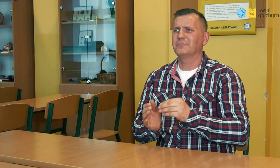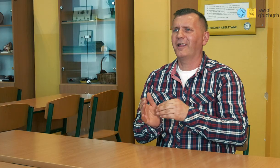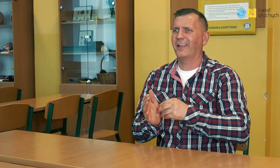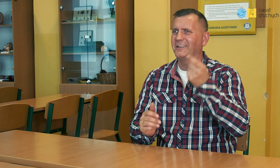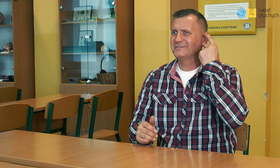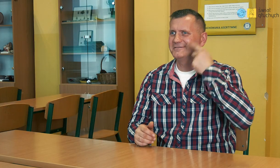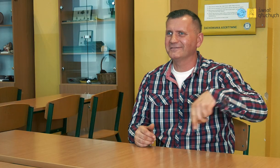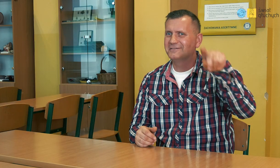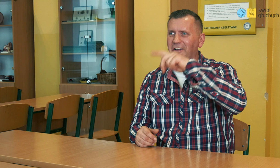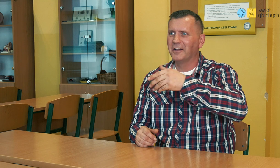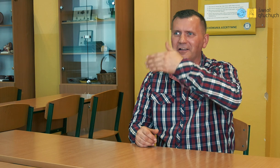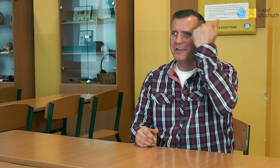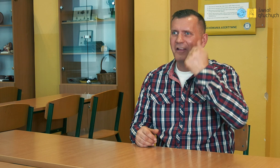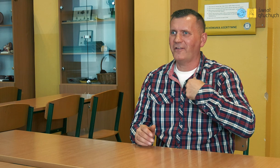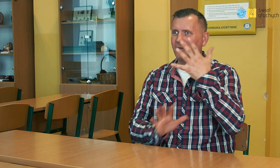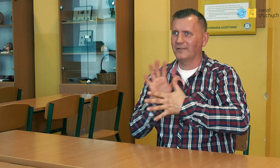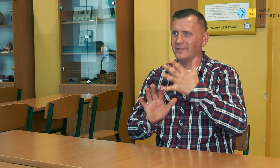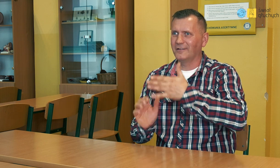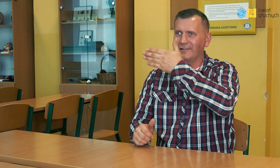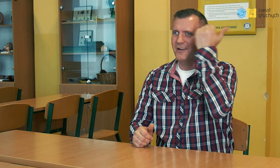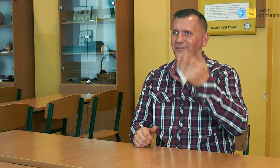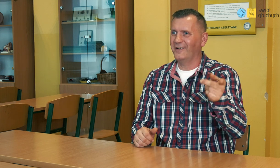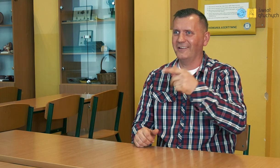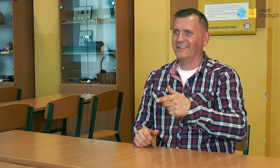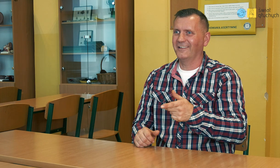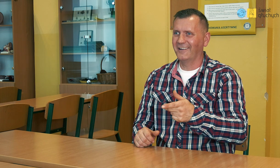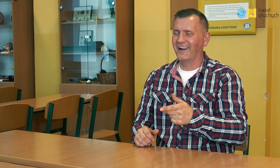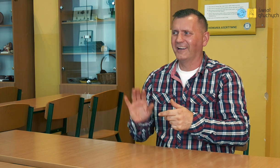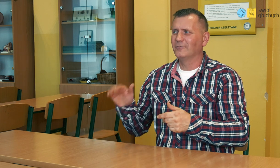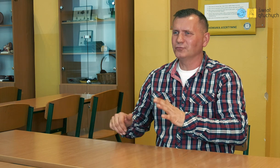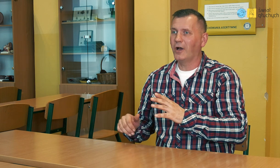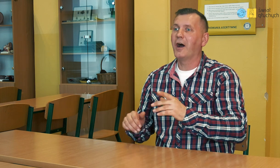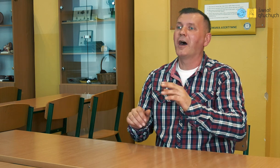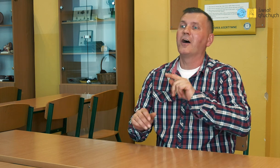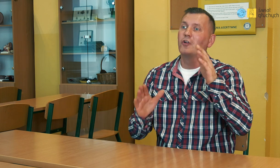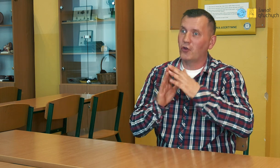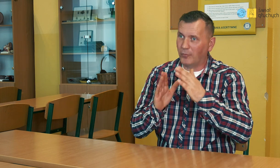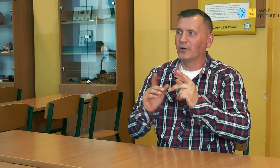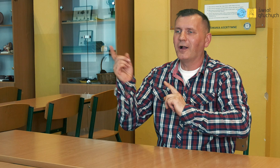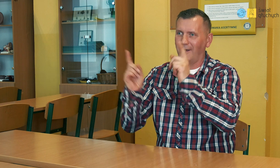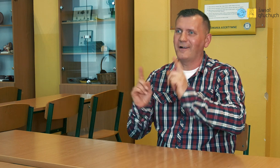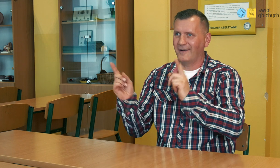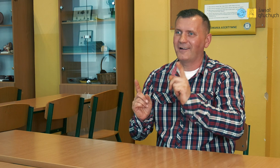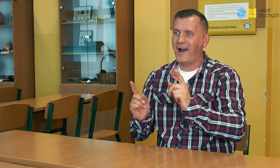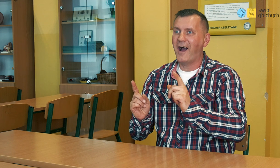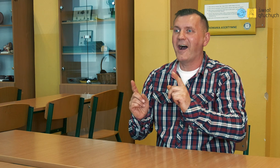Koledzy nie wiedzieli, że ja migam. Gdy byliśmy w domu, migaliśmy.